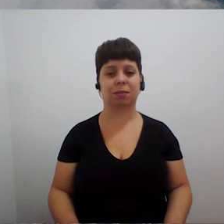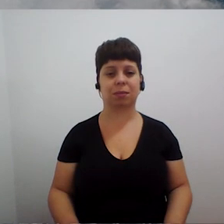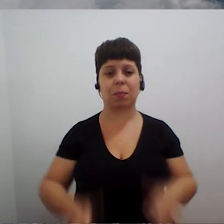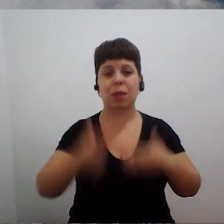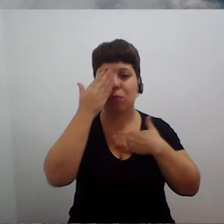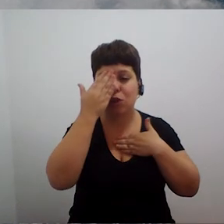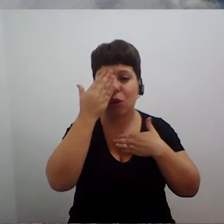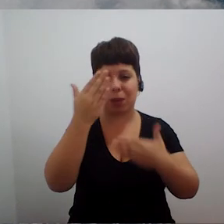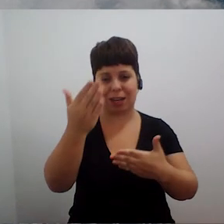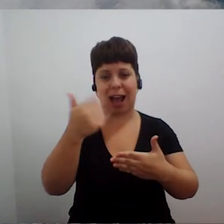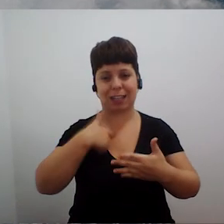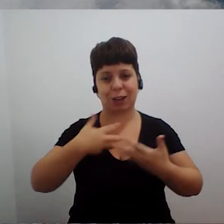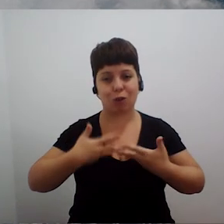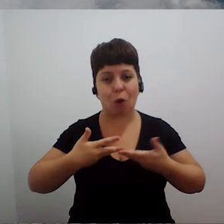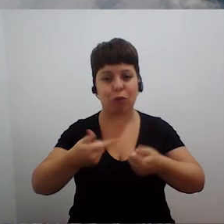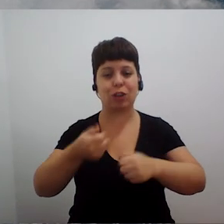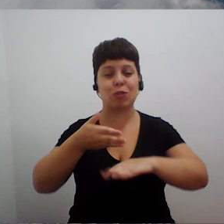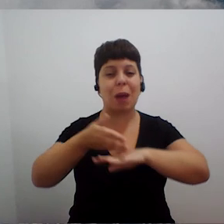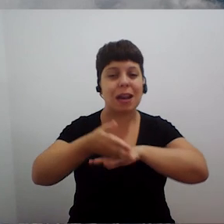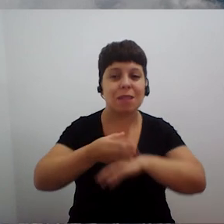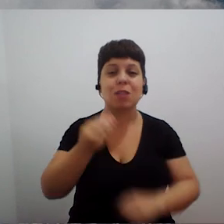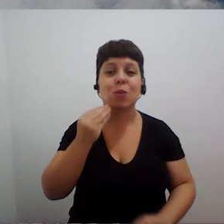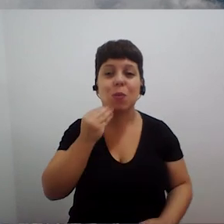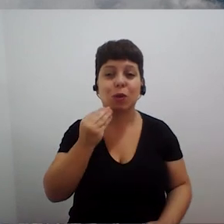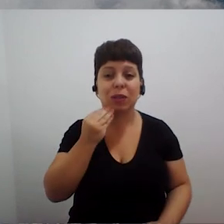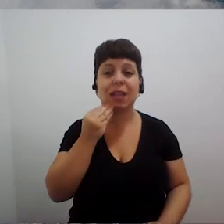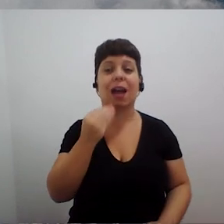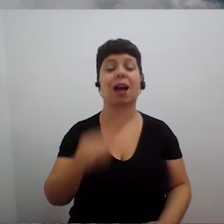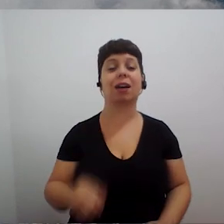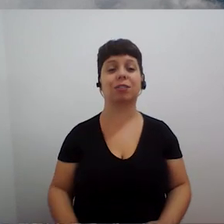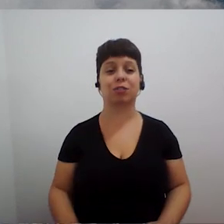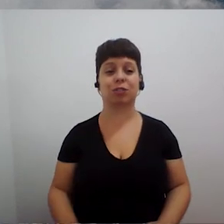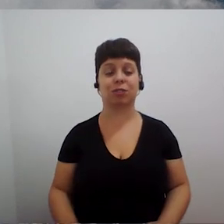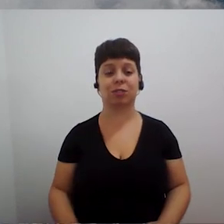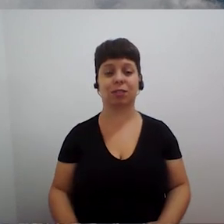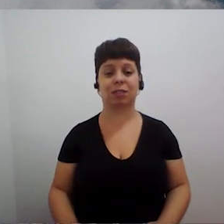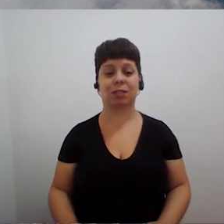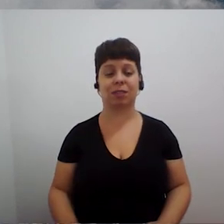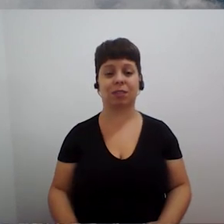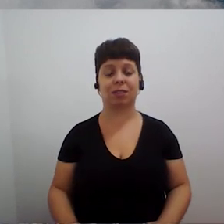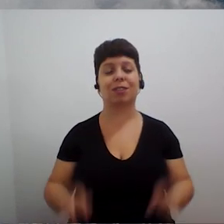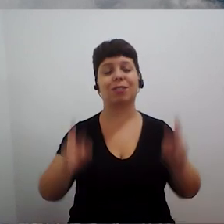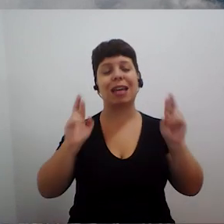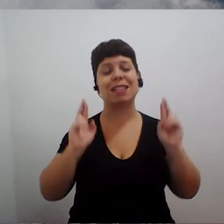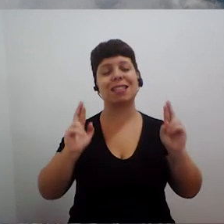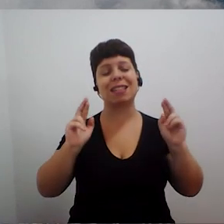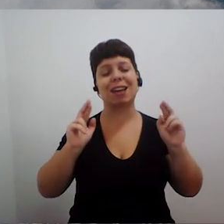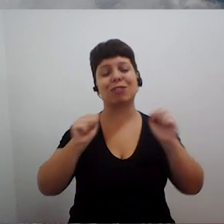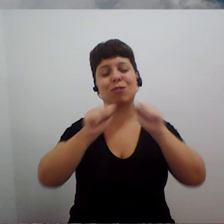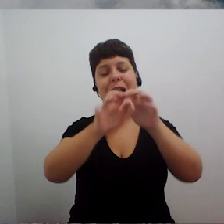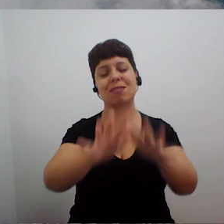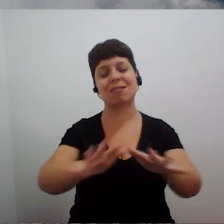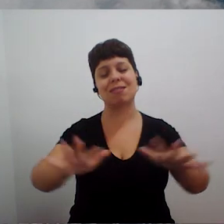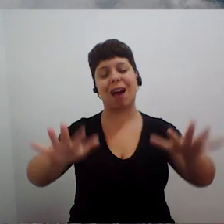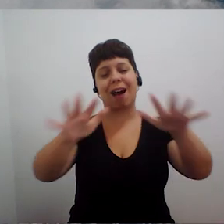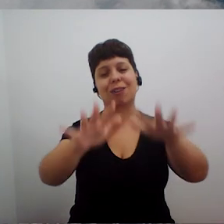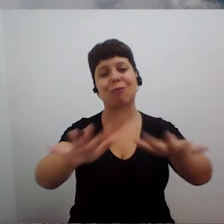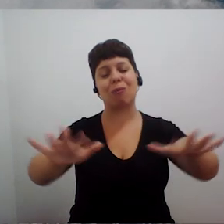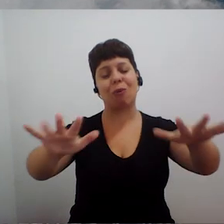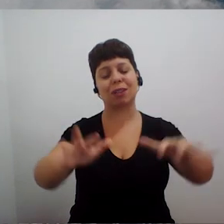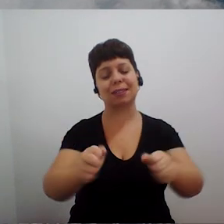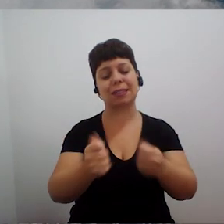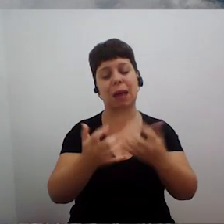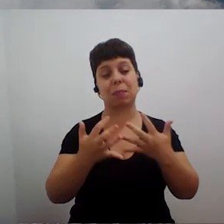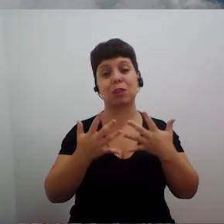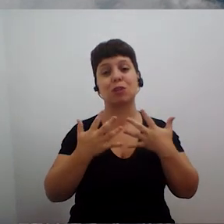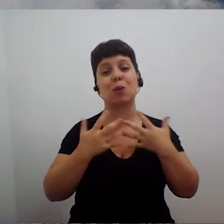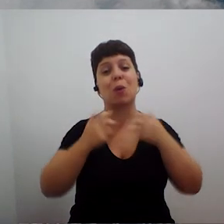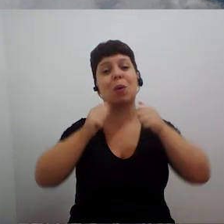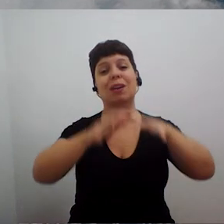Muito obrigada pela participação pela oportunidade e desejo que as águas sagradas abençoe